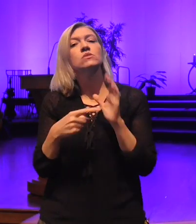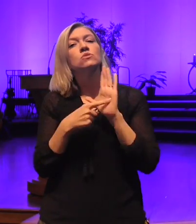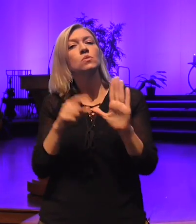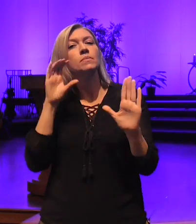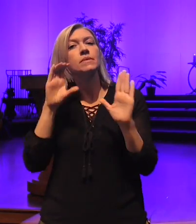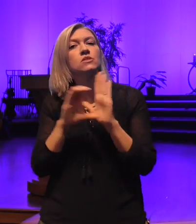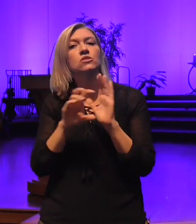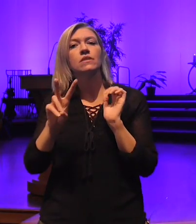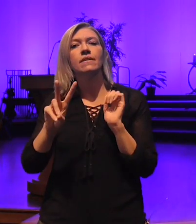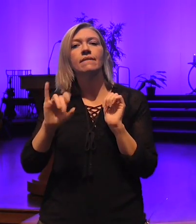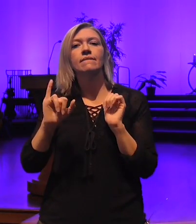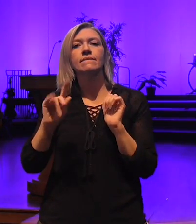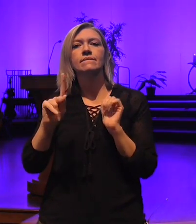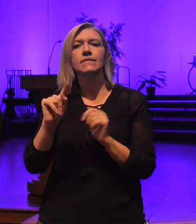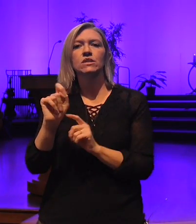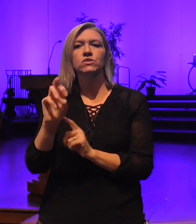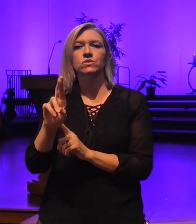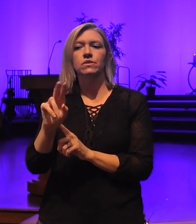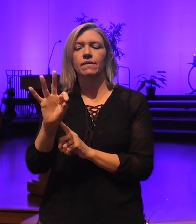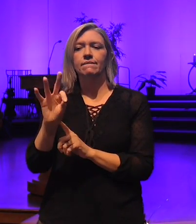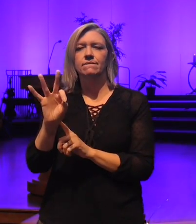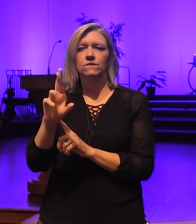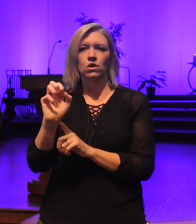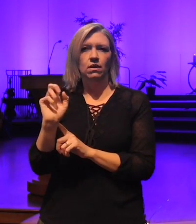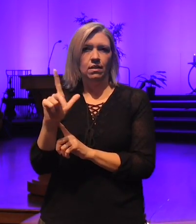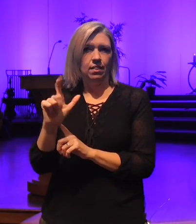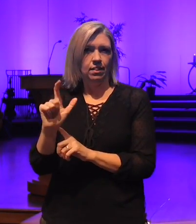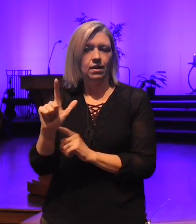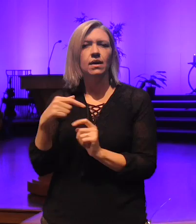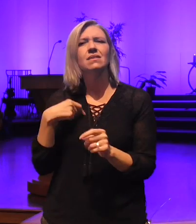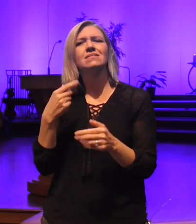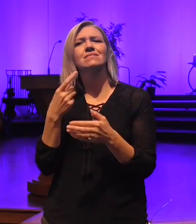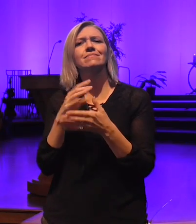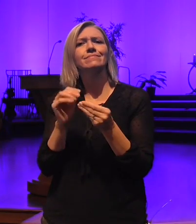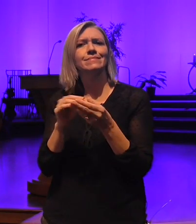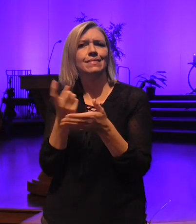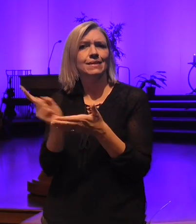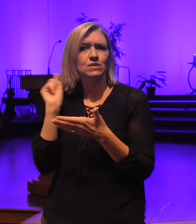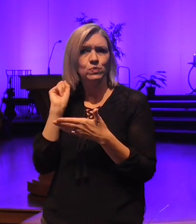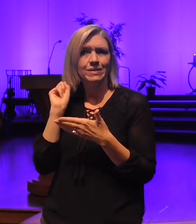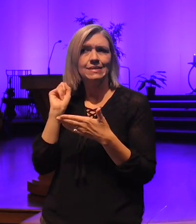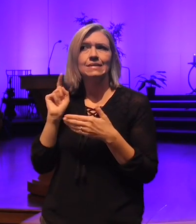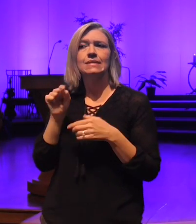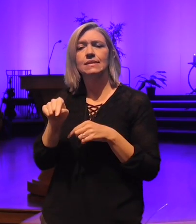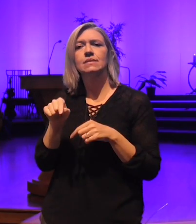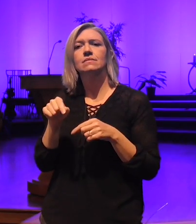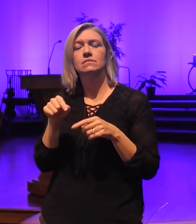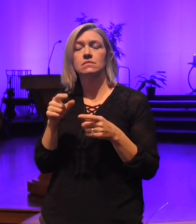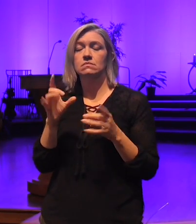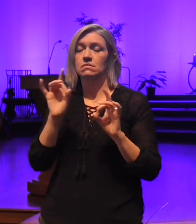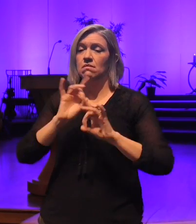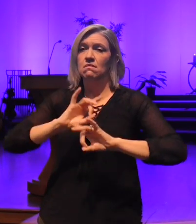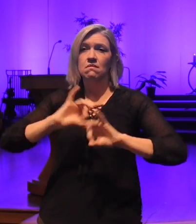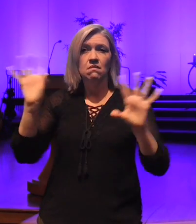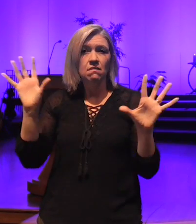el domingo pasado Compartí cómo llegó en medio del horror de una experiencia en un campo de concentración